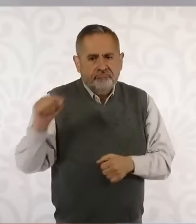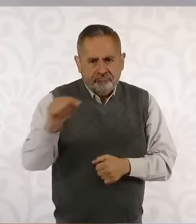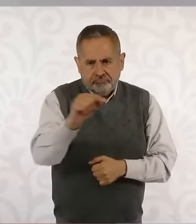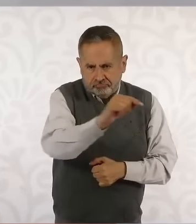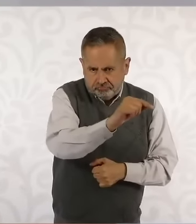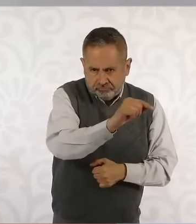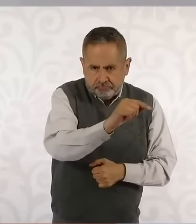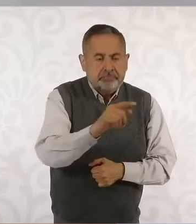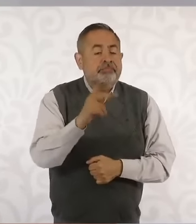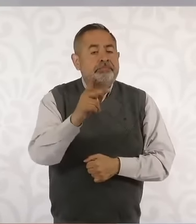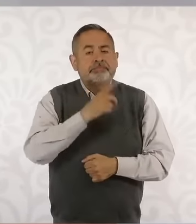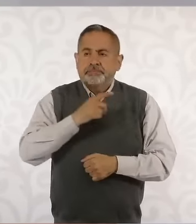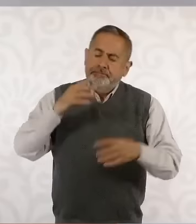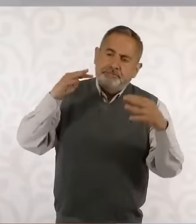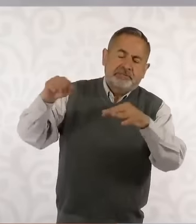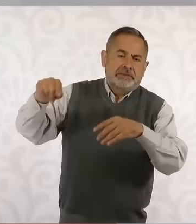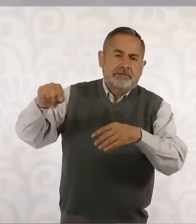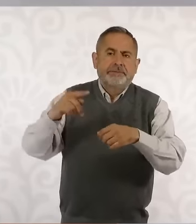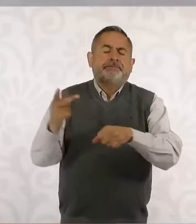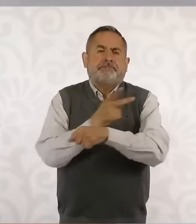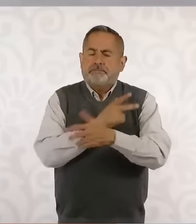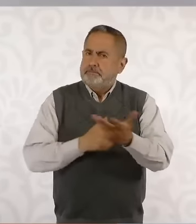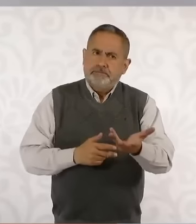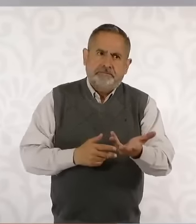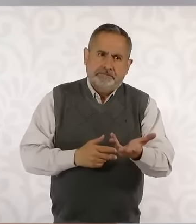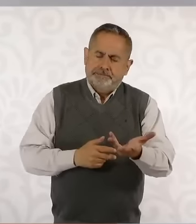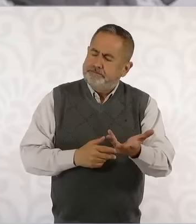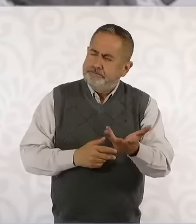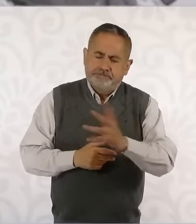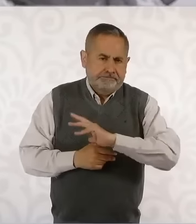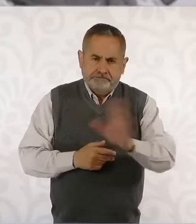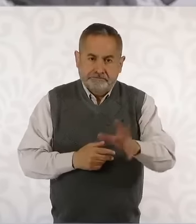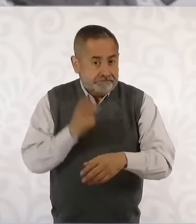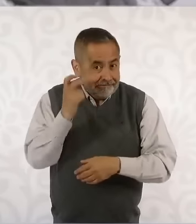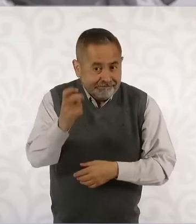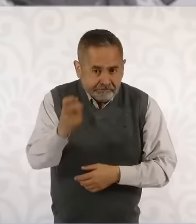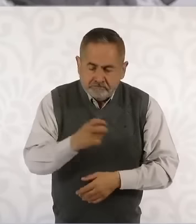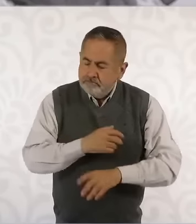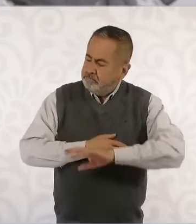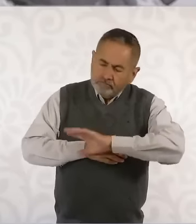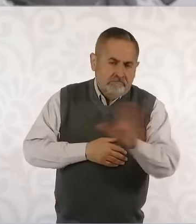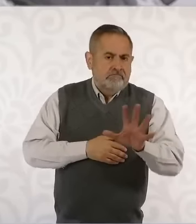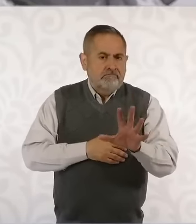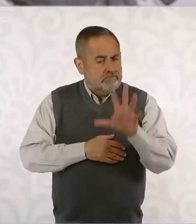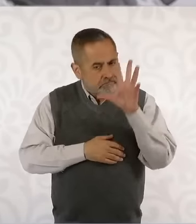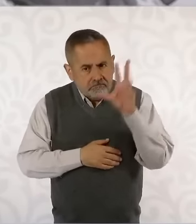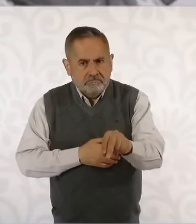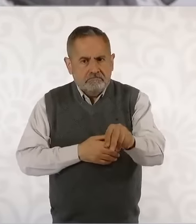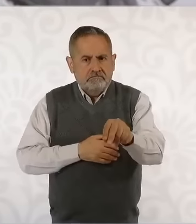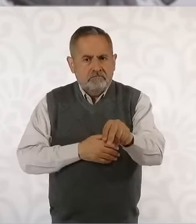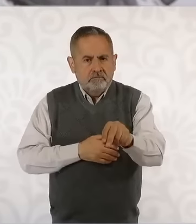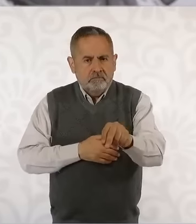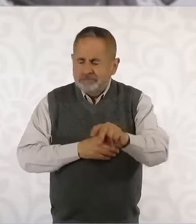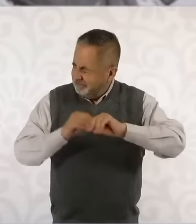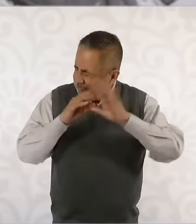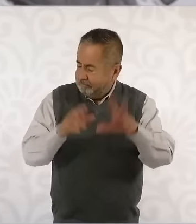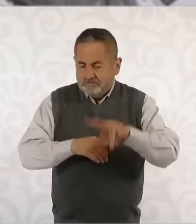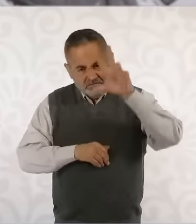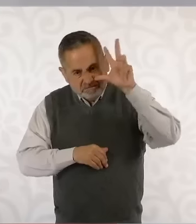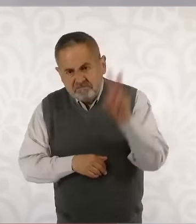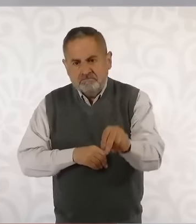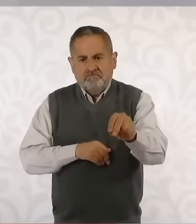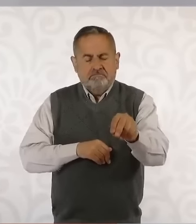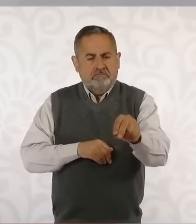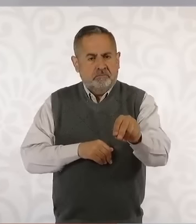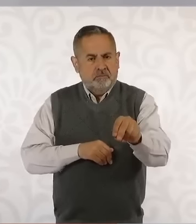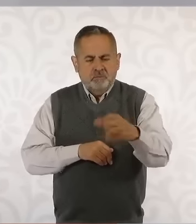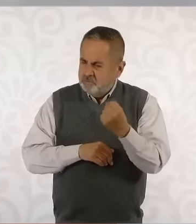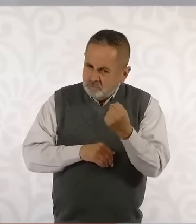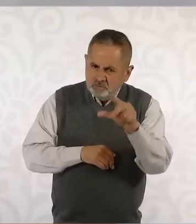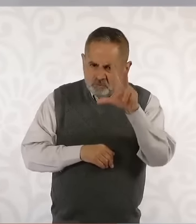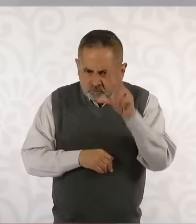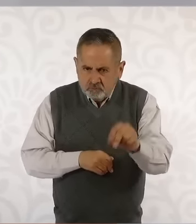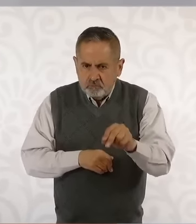que visibilizar y decir eso, ¿no? Un no claro y contundente. El espacio personal de las mujeres